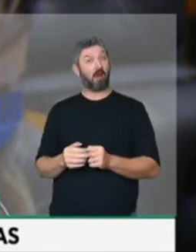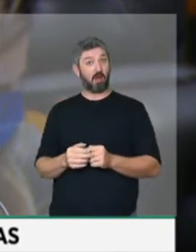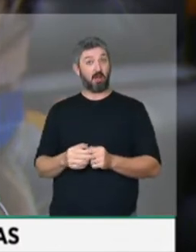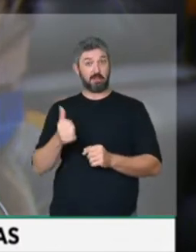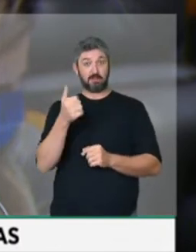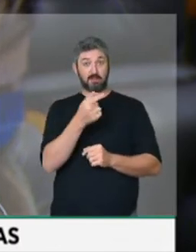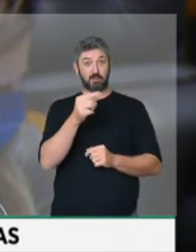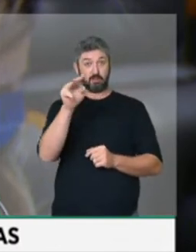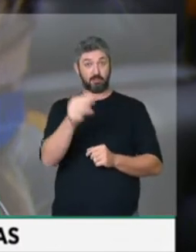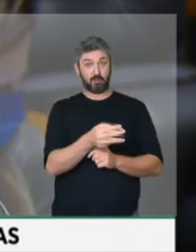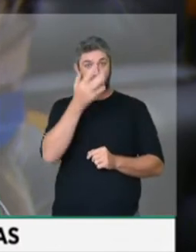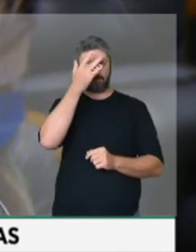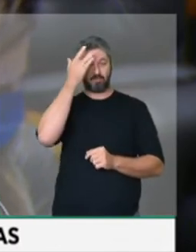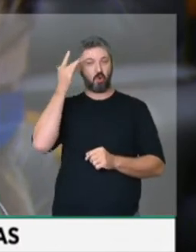MUITO RECENTE QUANDO O POVO NO CAMPO ELES NÃO TINHAM ENERGIA